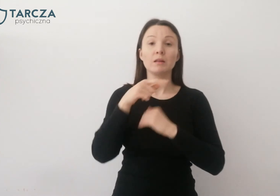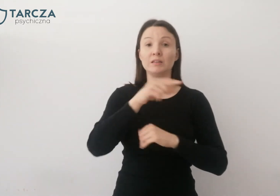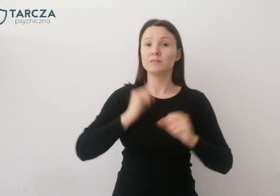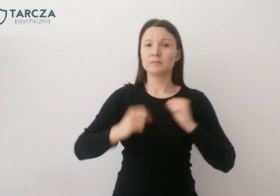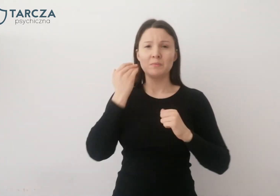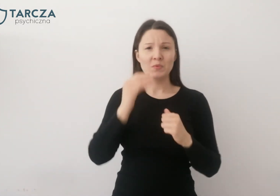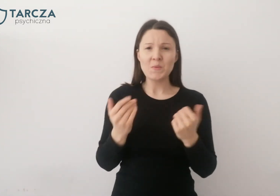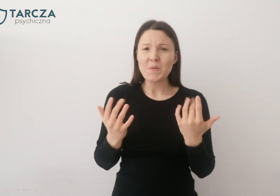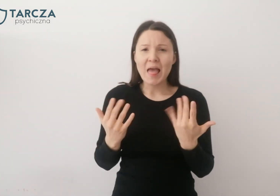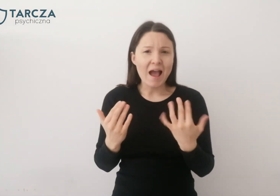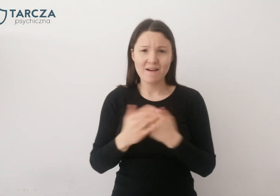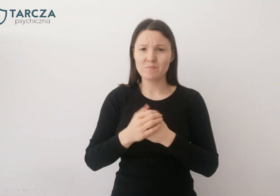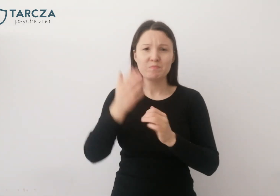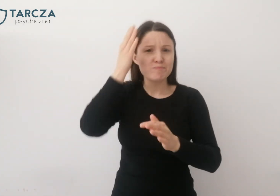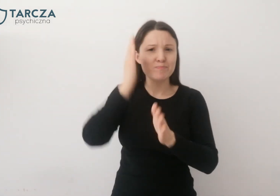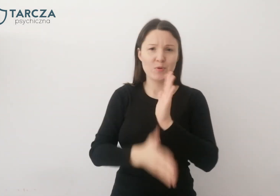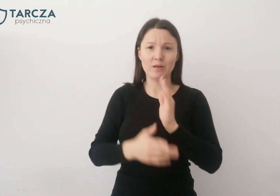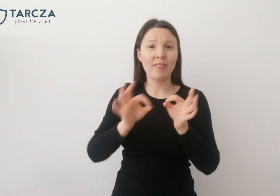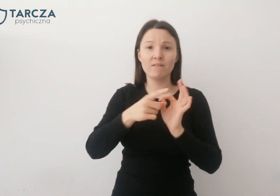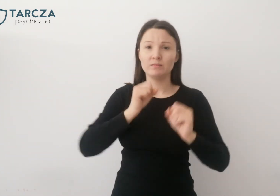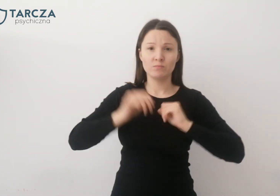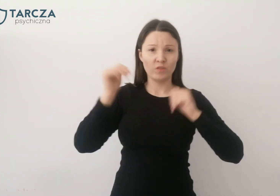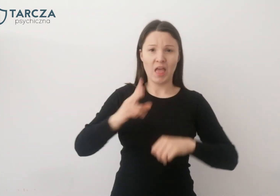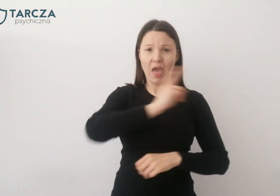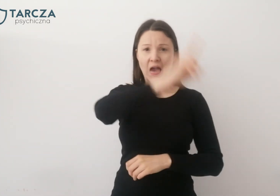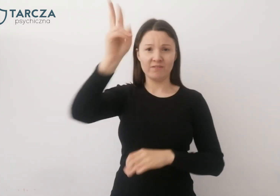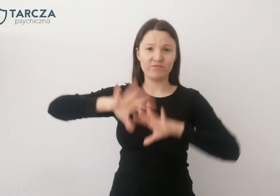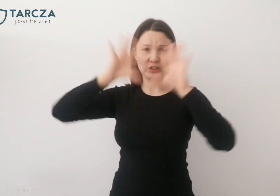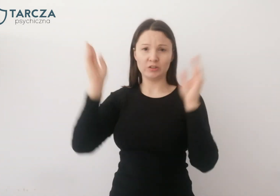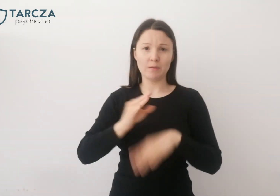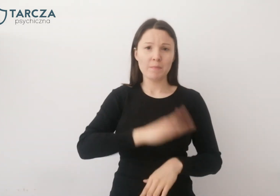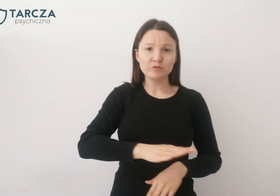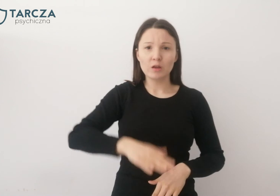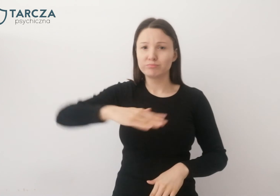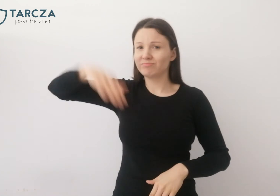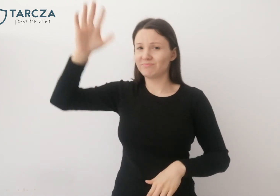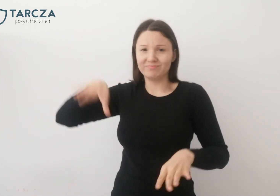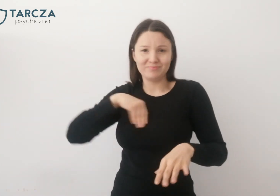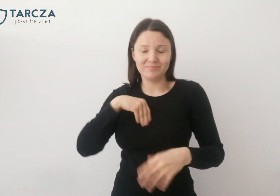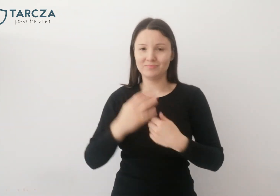Ćwiczenia są łatwe do wykonania dla każdego.